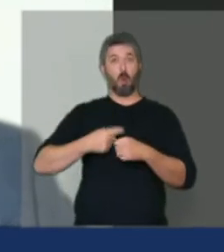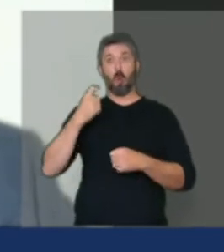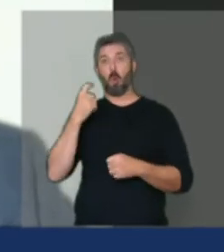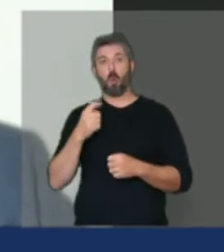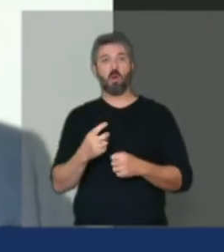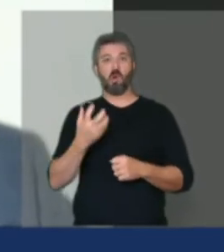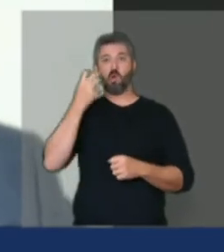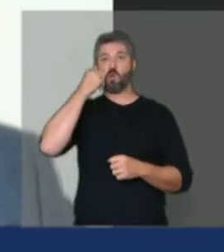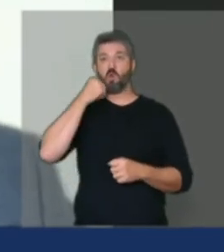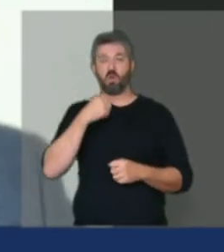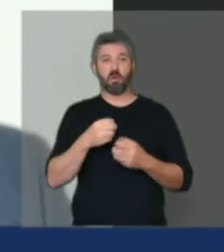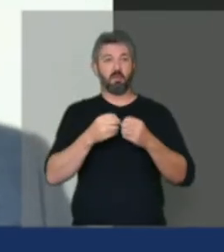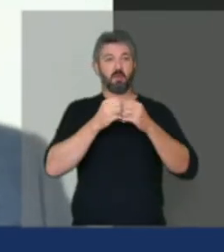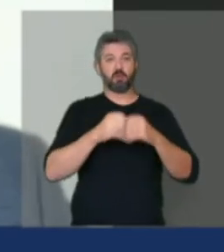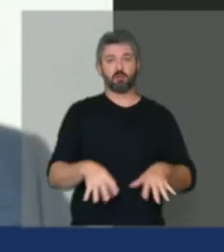MOMENTOS EVENTUAIS. MAS, SE